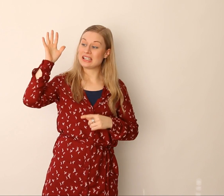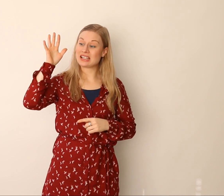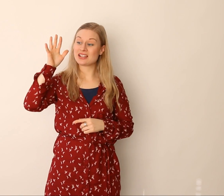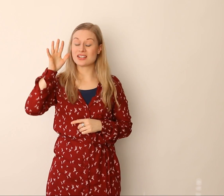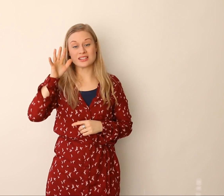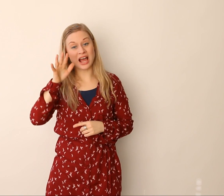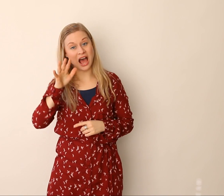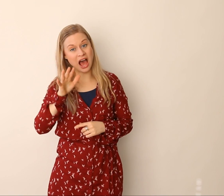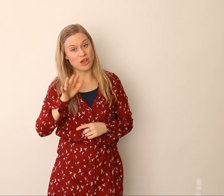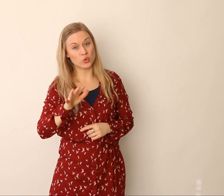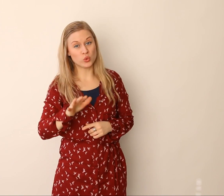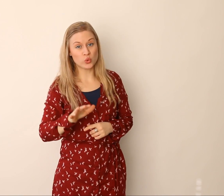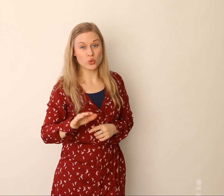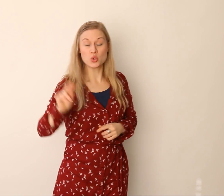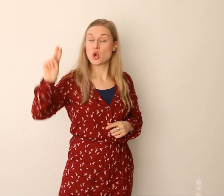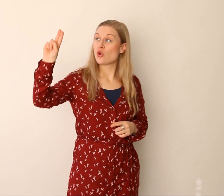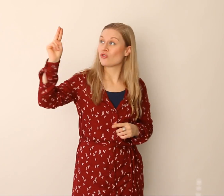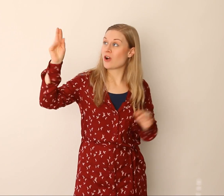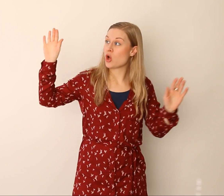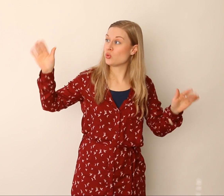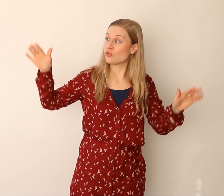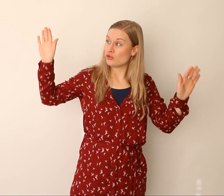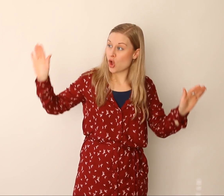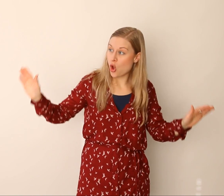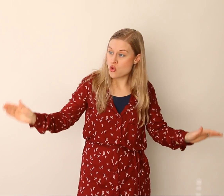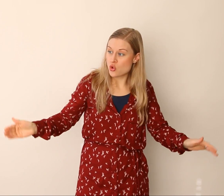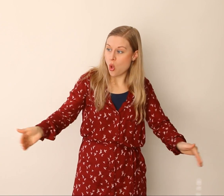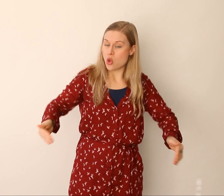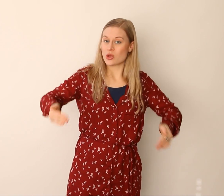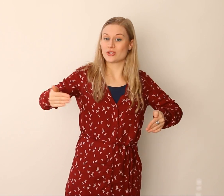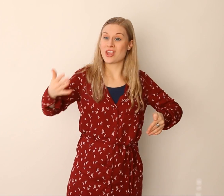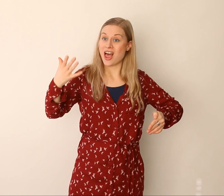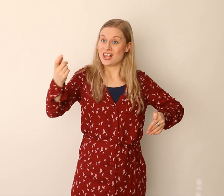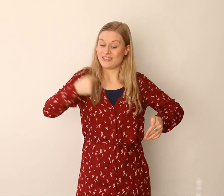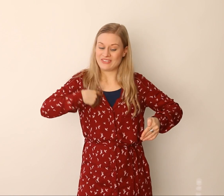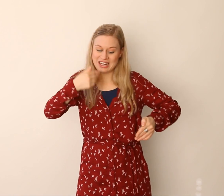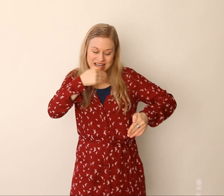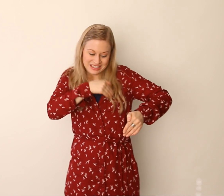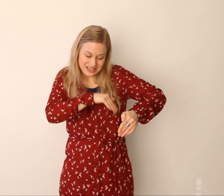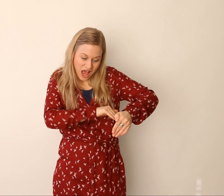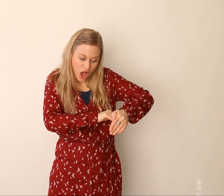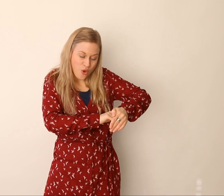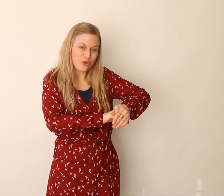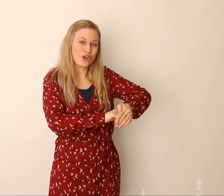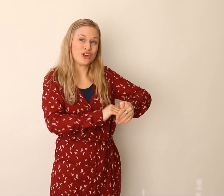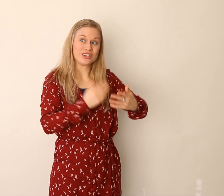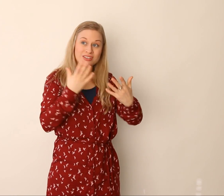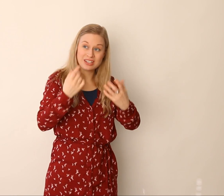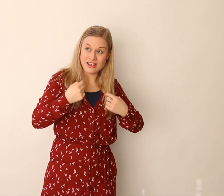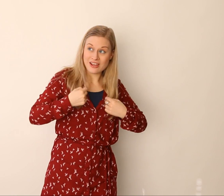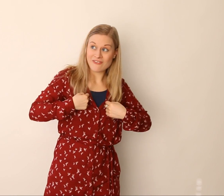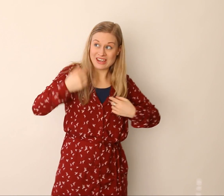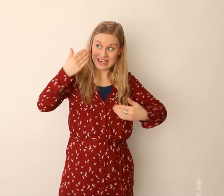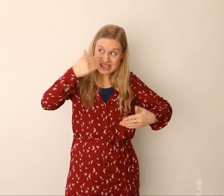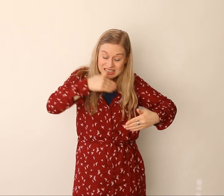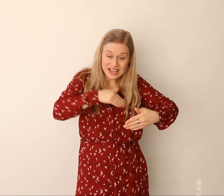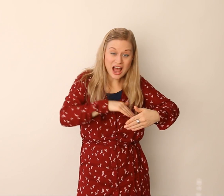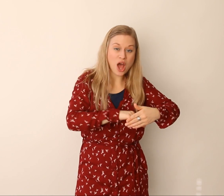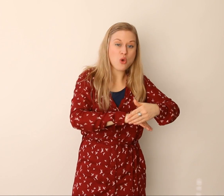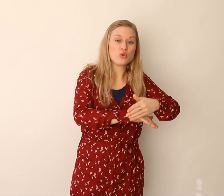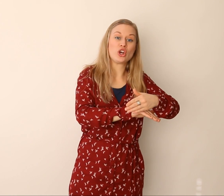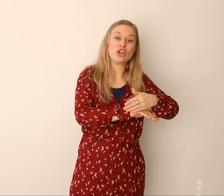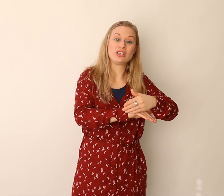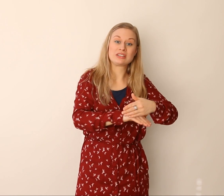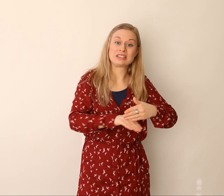In de schaduw van Uw vleugels, wil ik schuilen, wil ik schuilen.